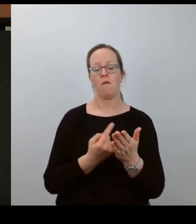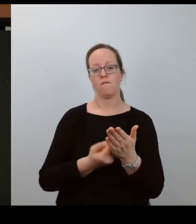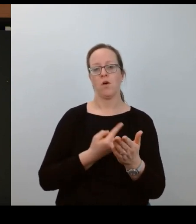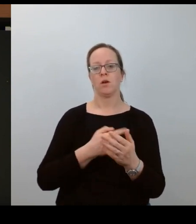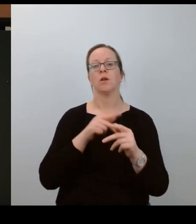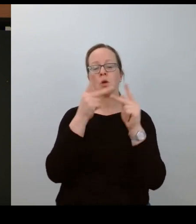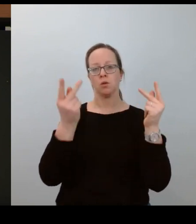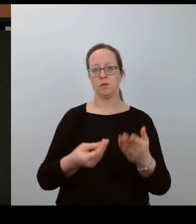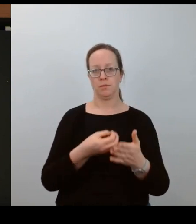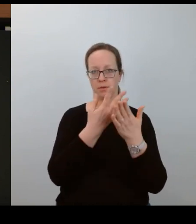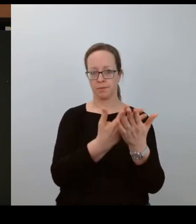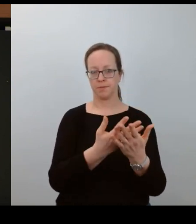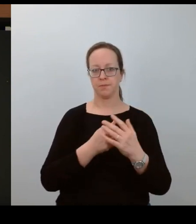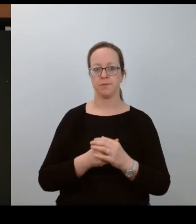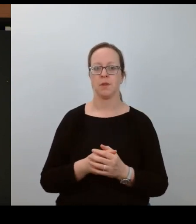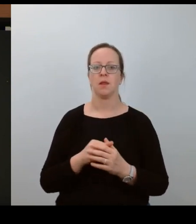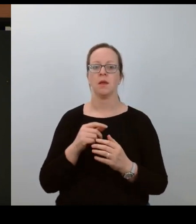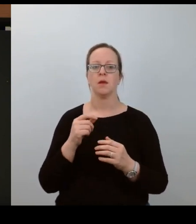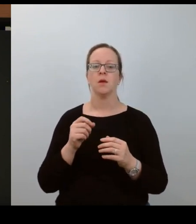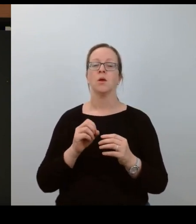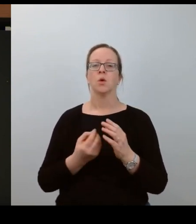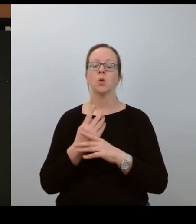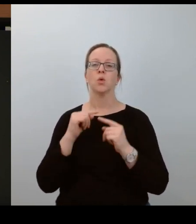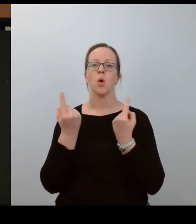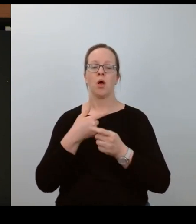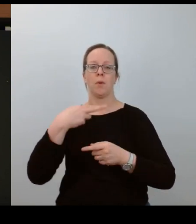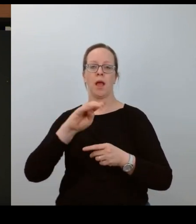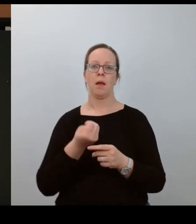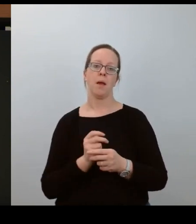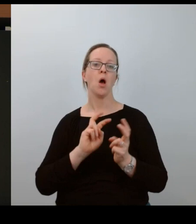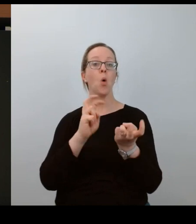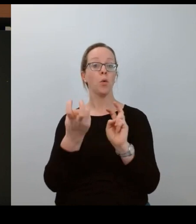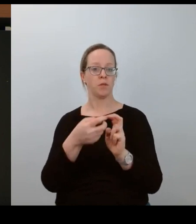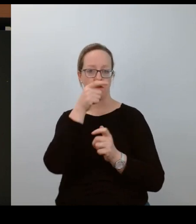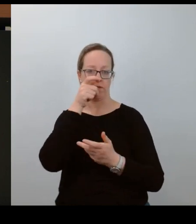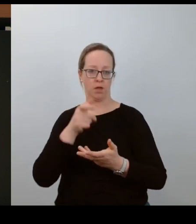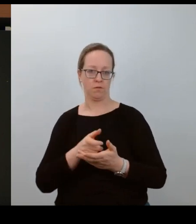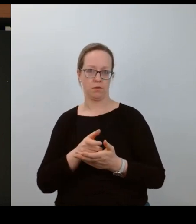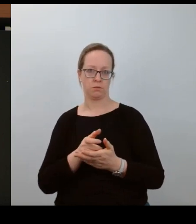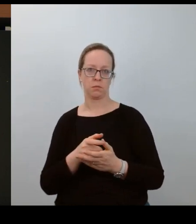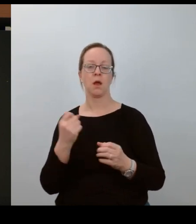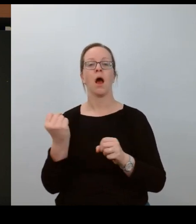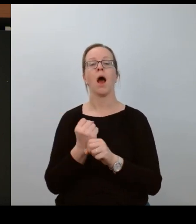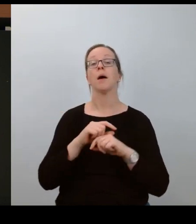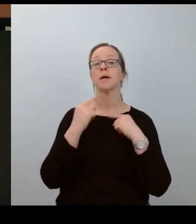Außerdem wird der Senat im Parlament alle drei Monate eine Dokumentation vorlegen,